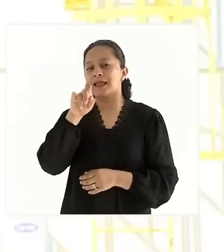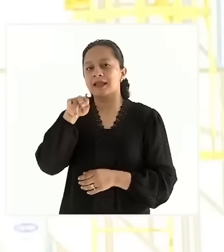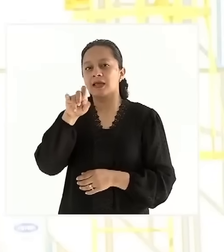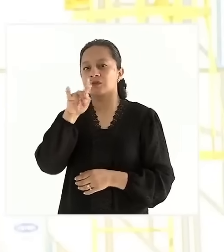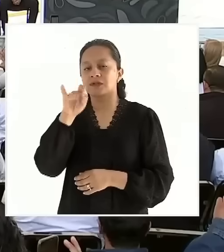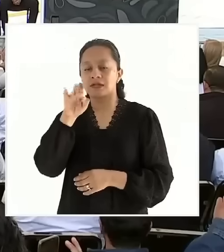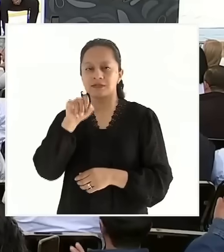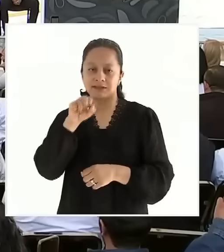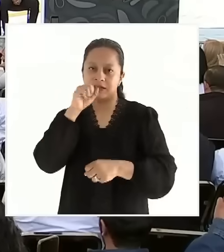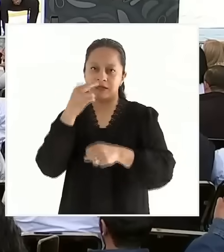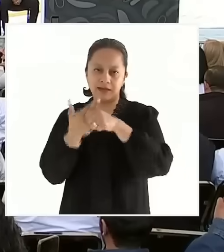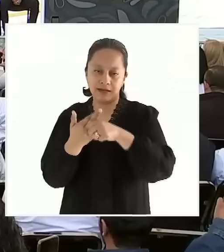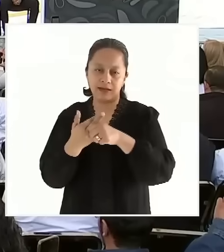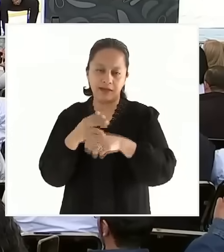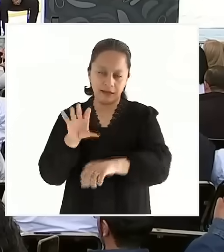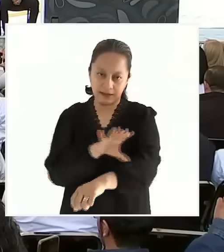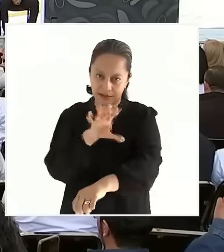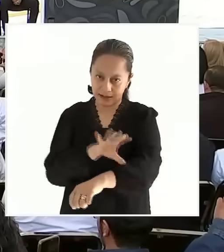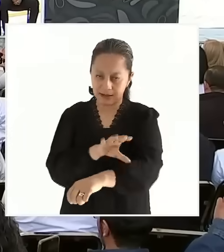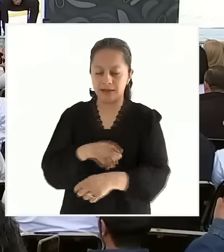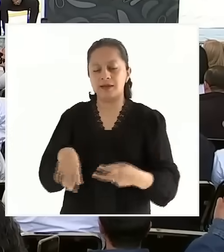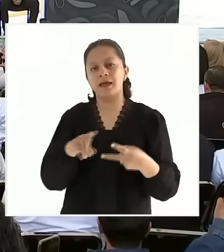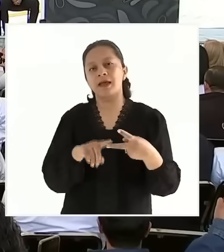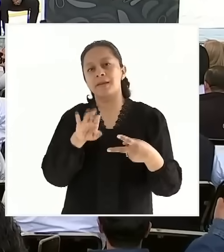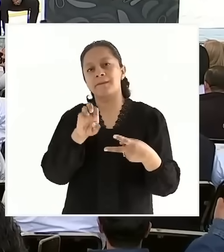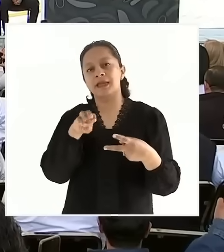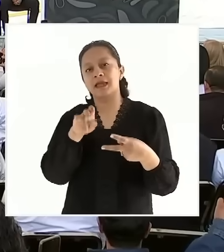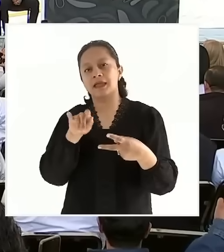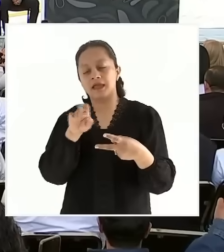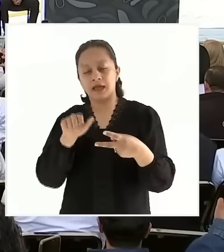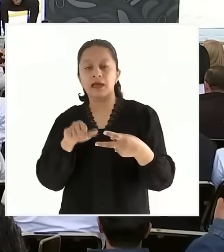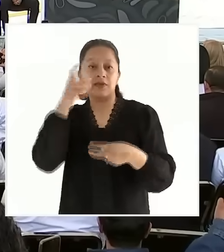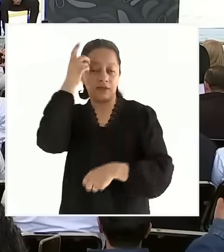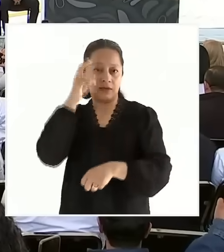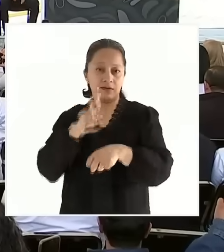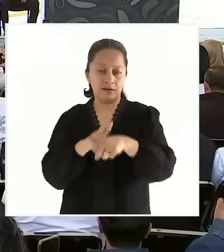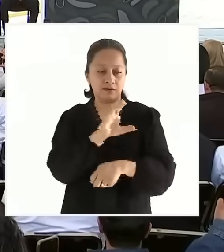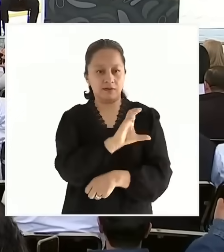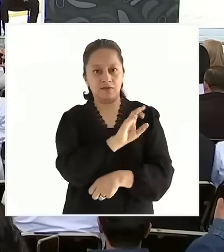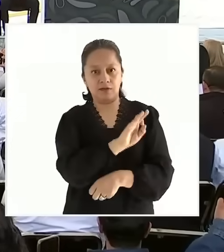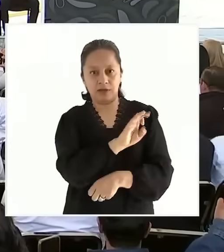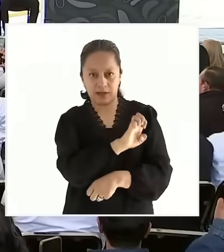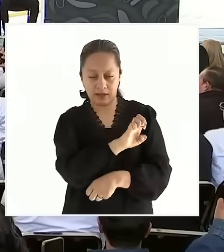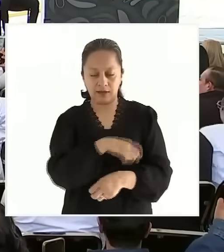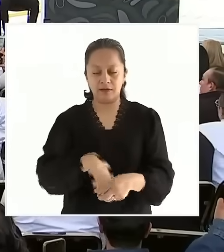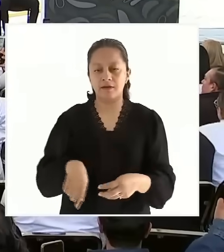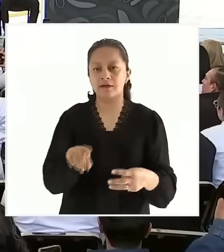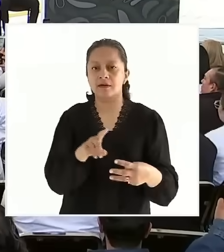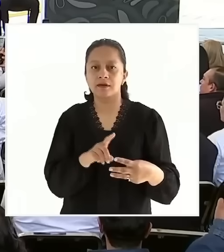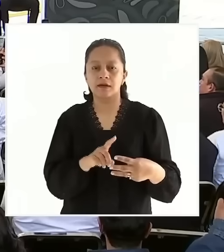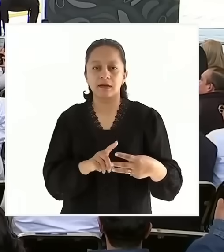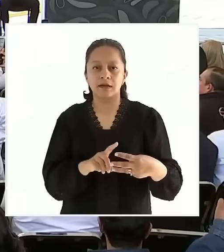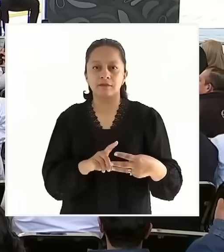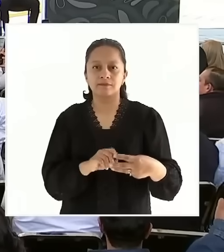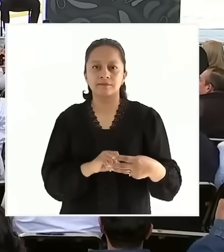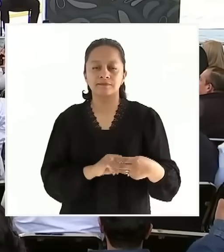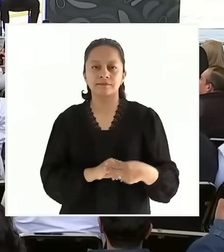secretaria de energía, a Emilia Calleja, directora de Comisión Federal de Electricidad,